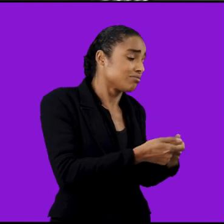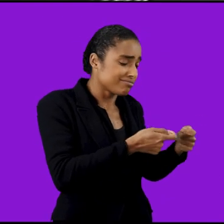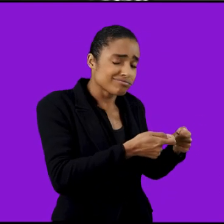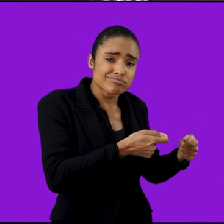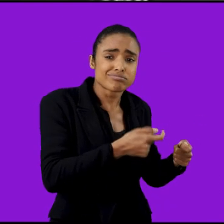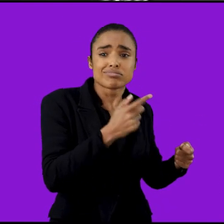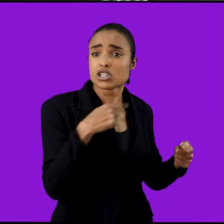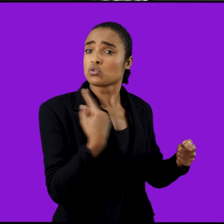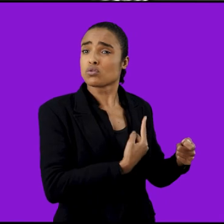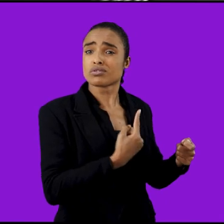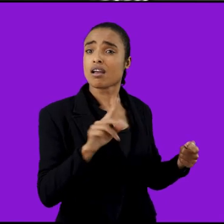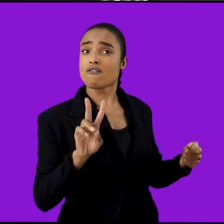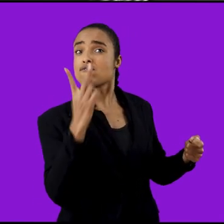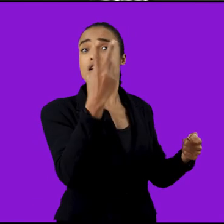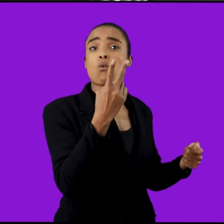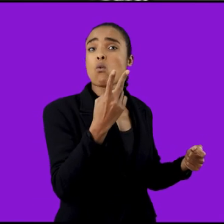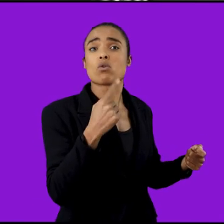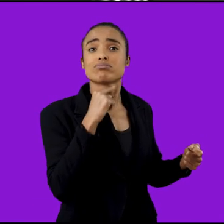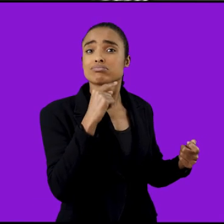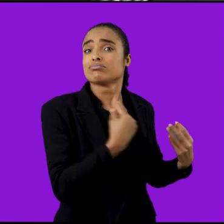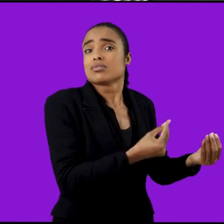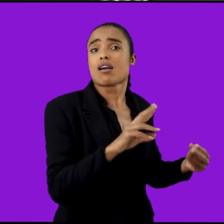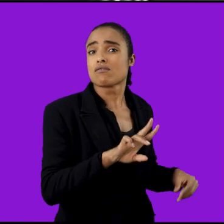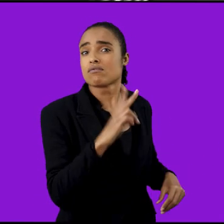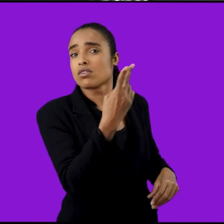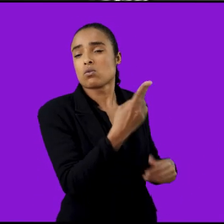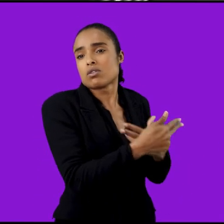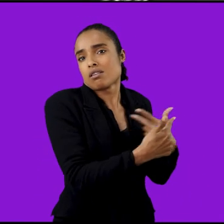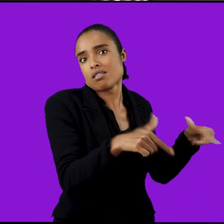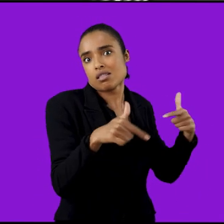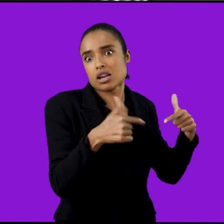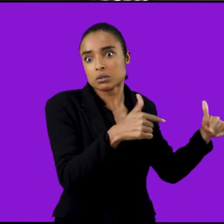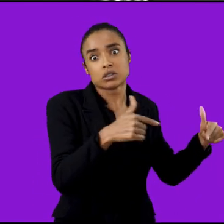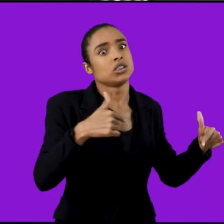A gente não valoriza aquilo que a gente tem, sabe? E isso foi uma coisa que eu fui aprendendo